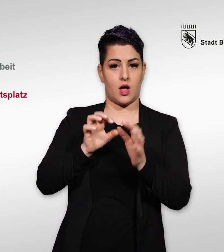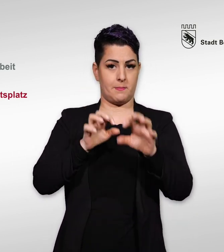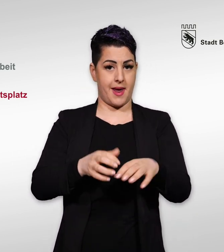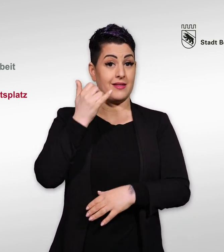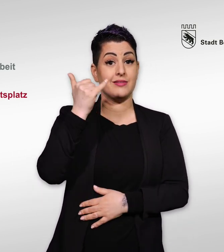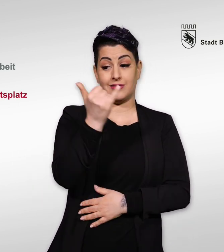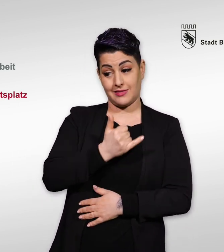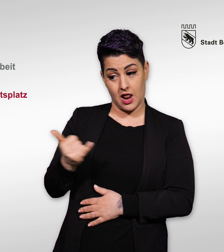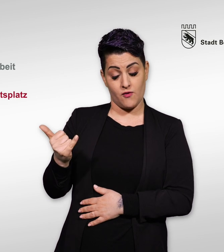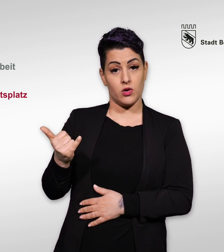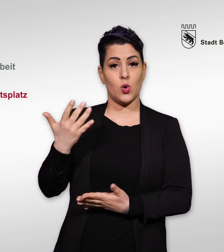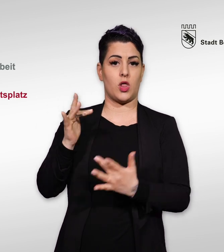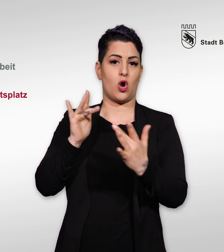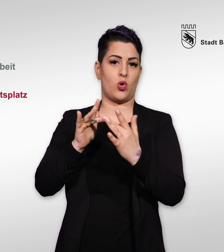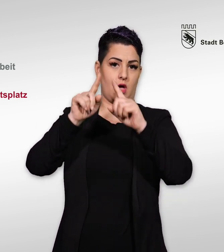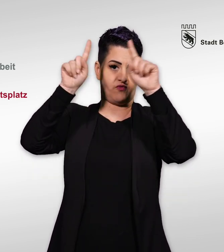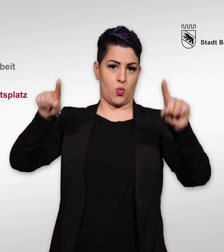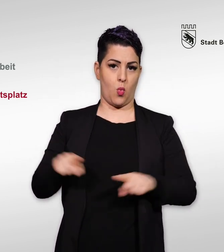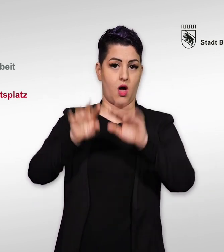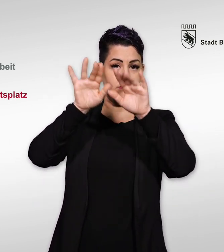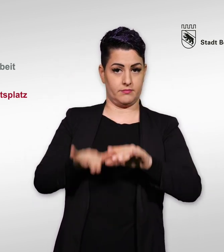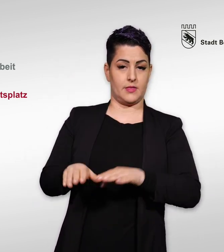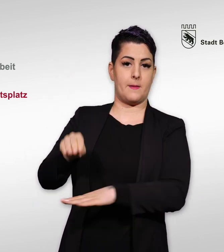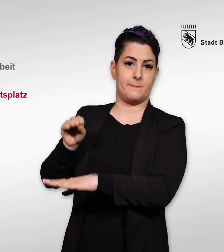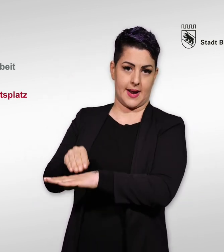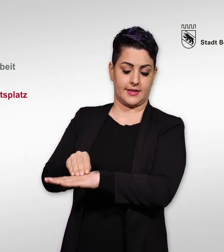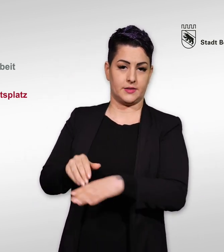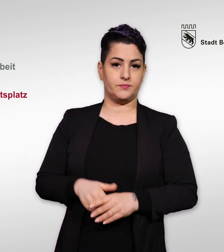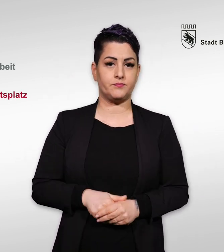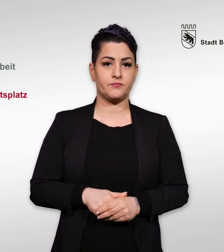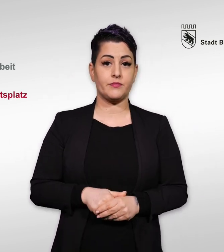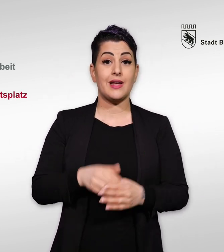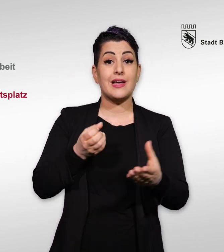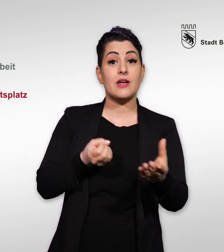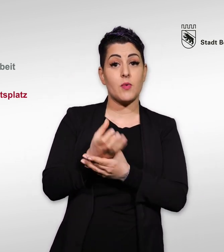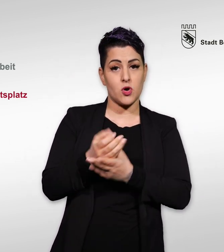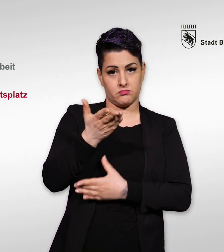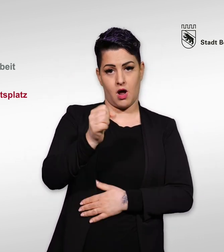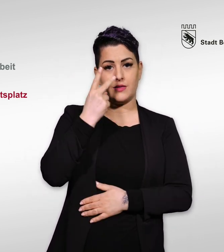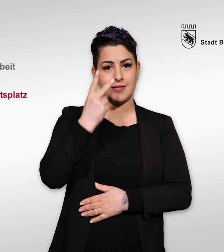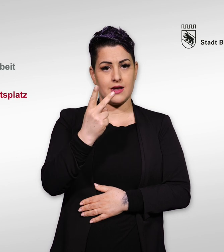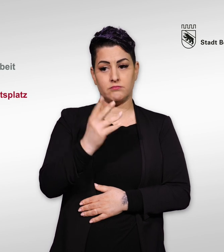der Stadt Bern telefonisch oder über das Kontaktformular. Sie finden diese Informationen in